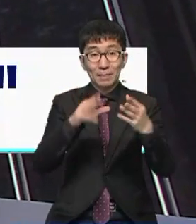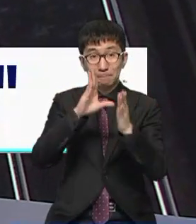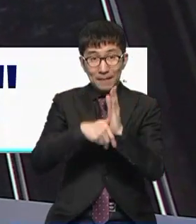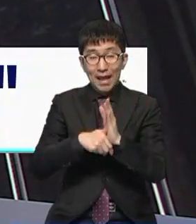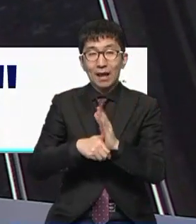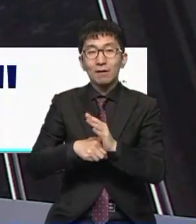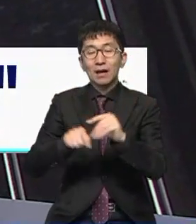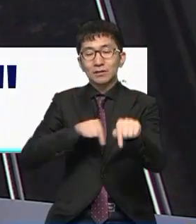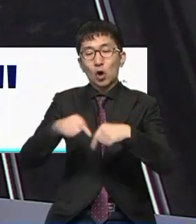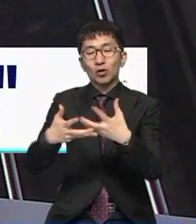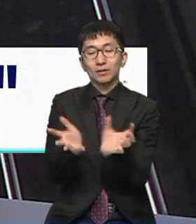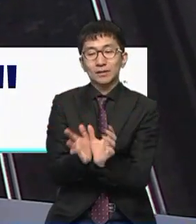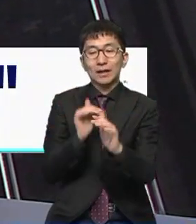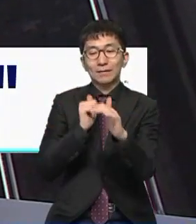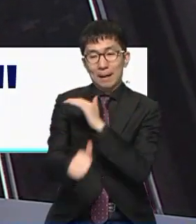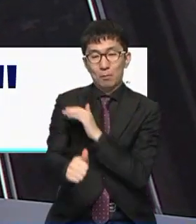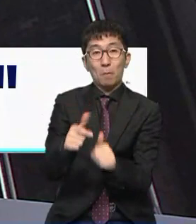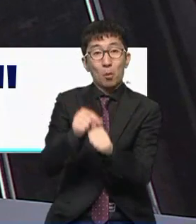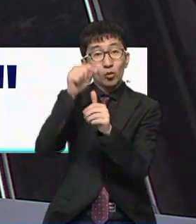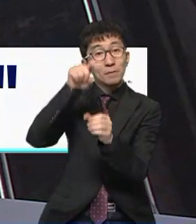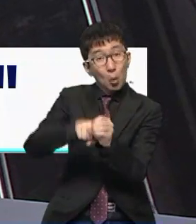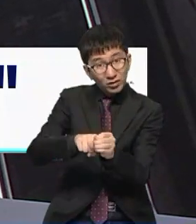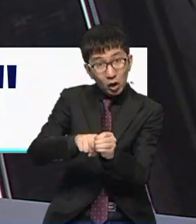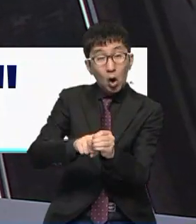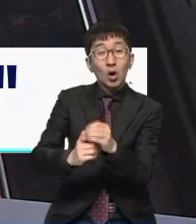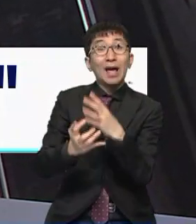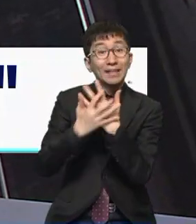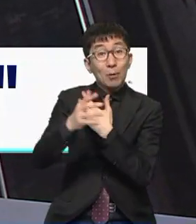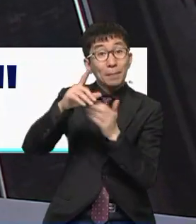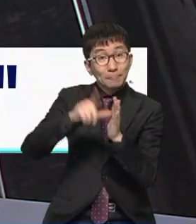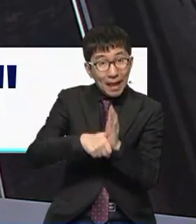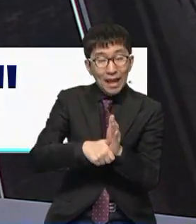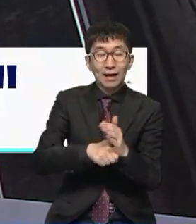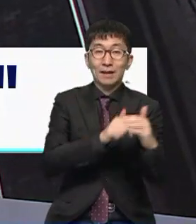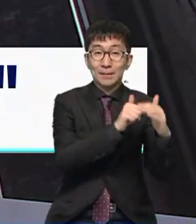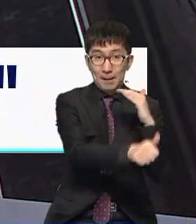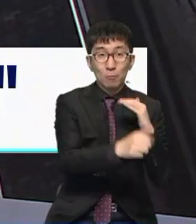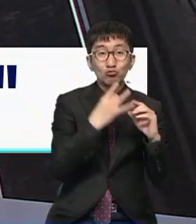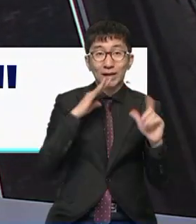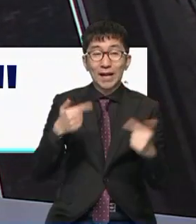전당대회에서는 당대표와 함께 최고위원 5명도 뽑게 됩니다.